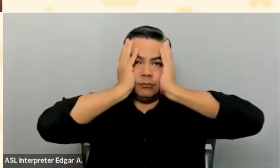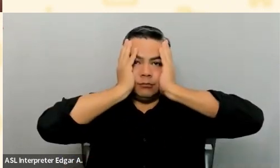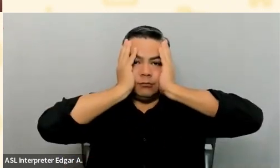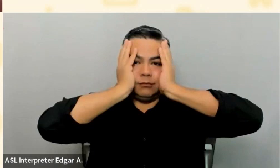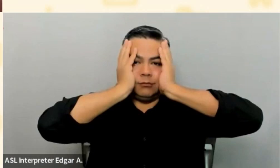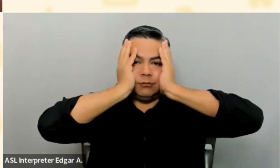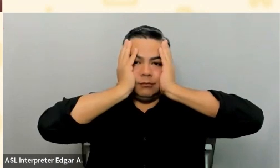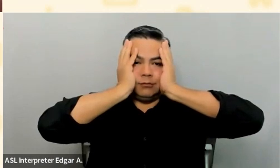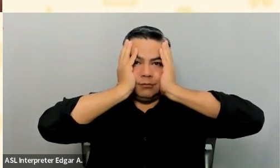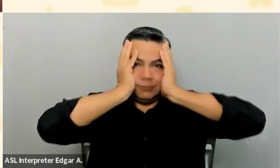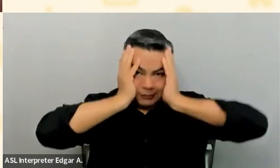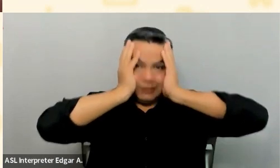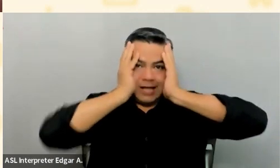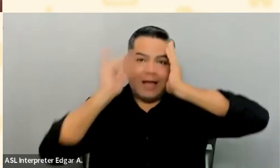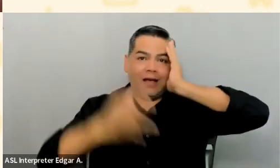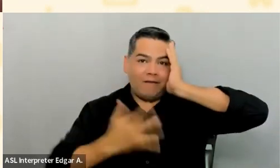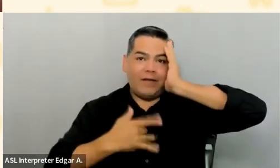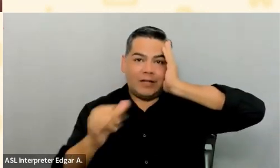cuando estaba buscando estos complementos y encontré este artículo.